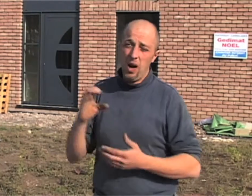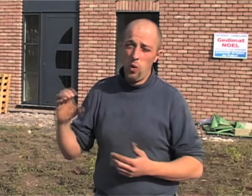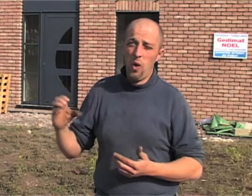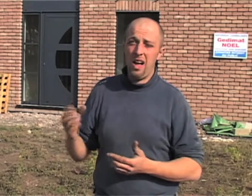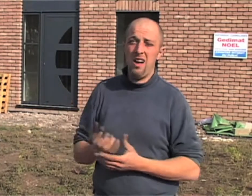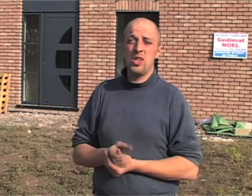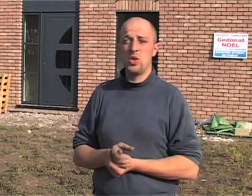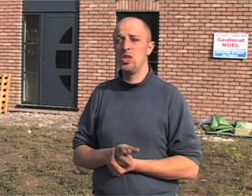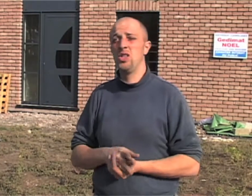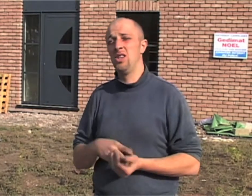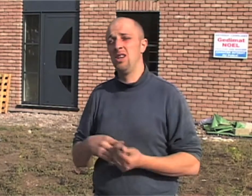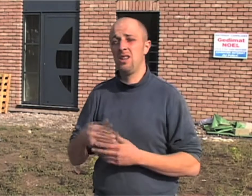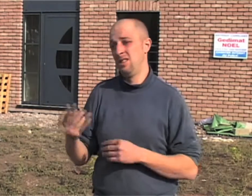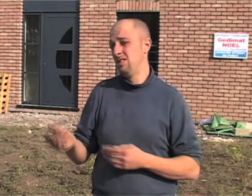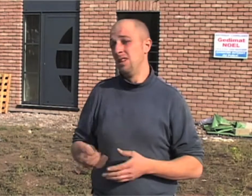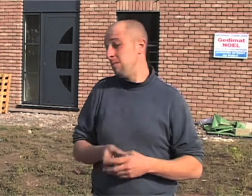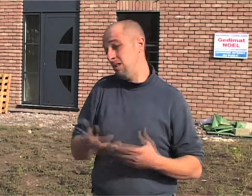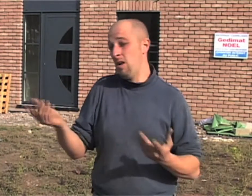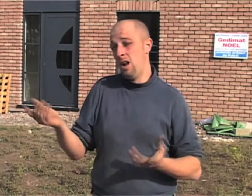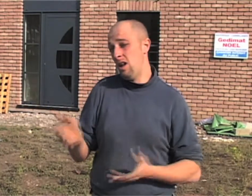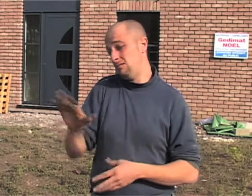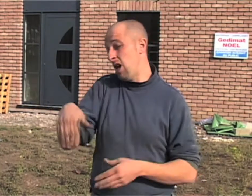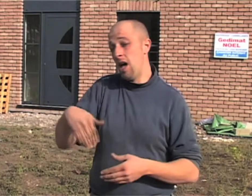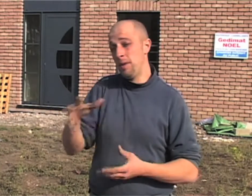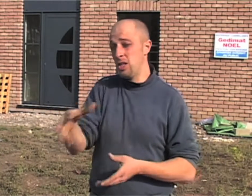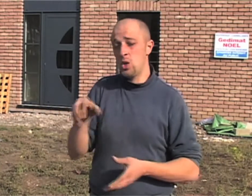Le patron aussi était content de mon travail Et il a fini par m'engager.